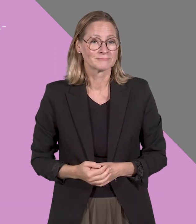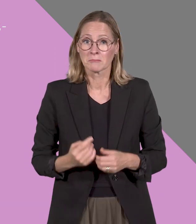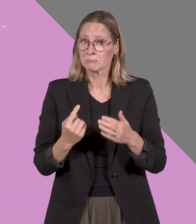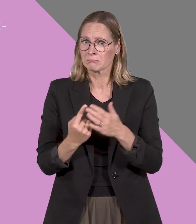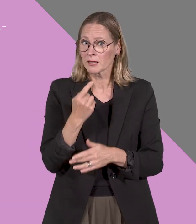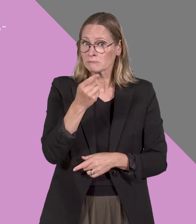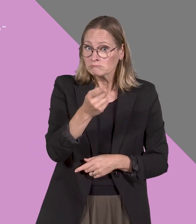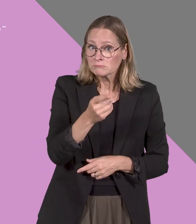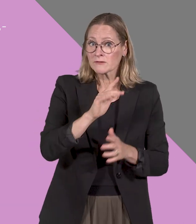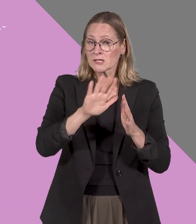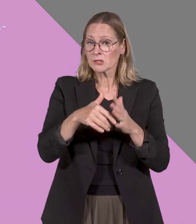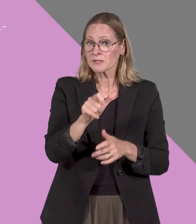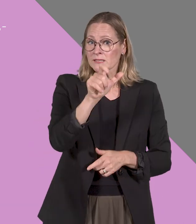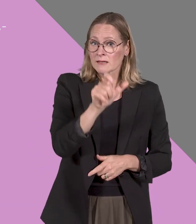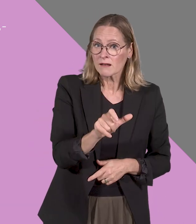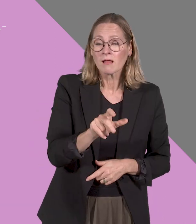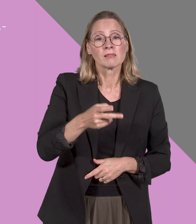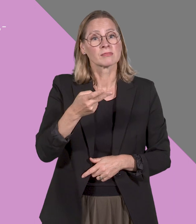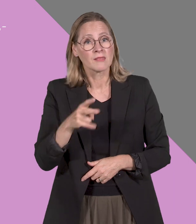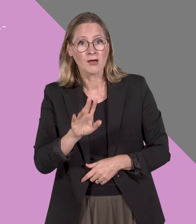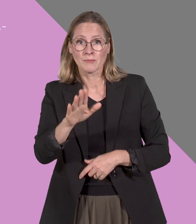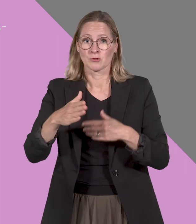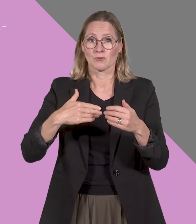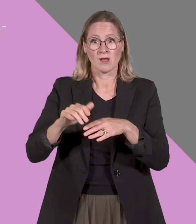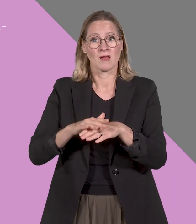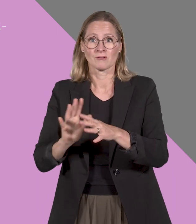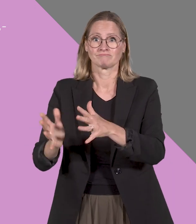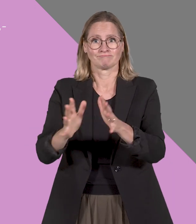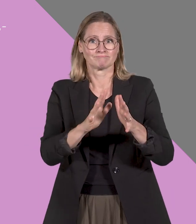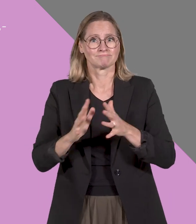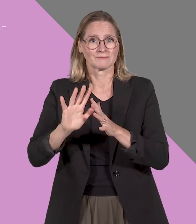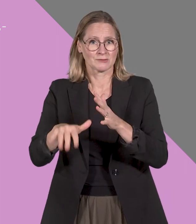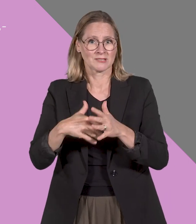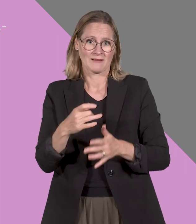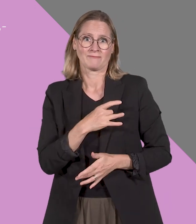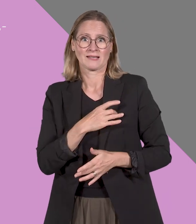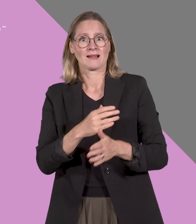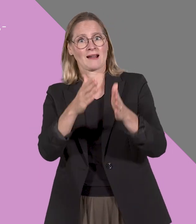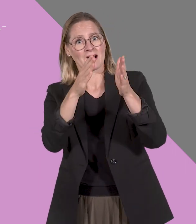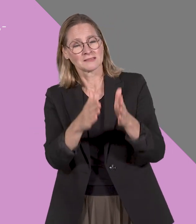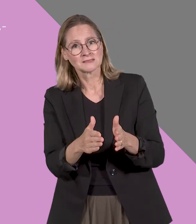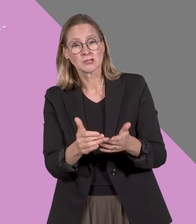Oletko viittomakielinen tai viittomakieltä työssäsi käyttävä freelancer, -